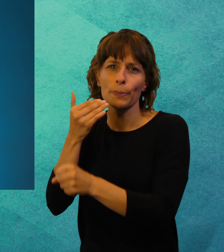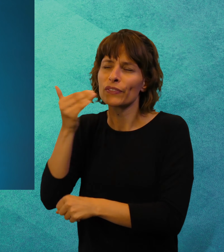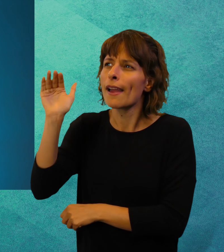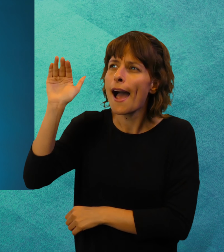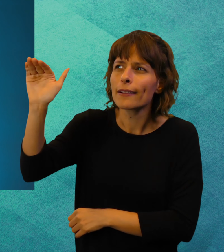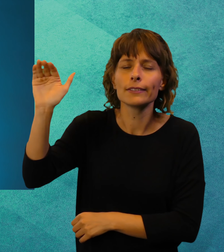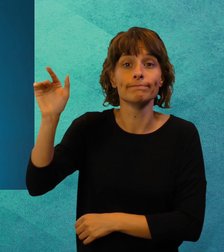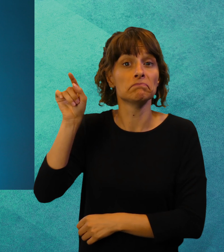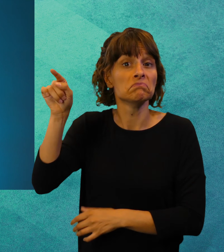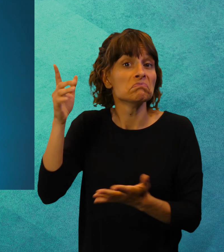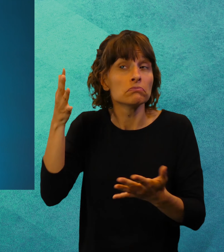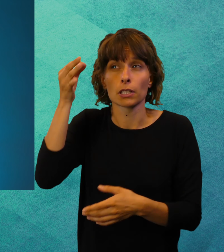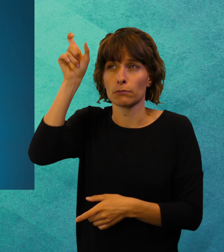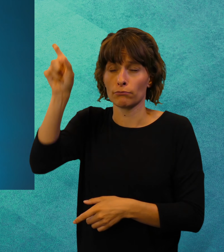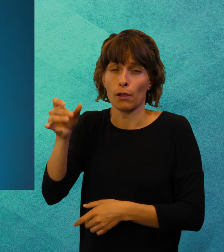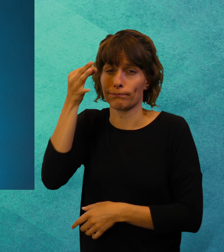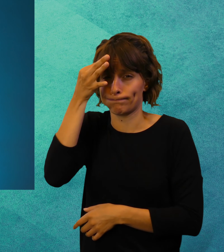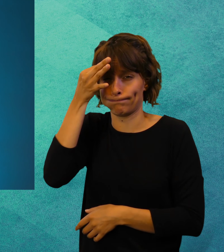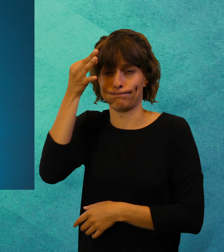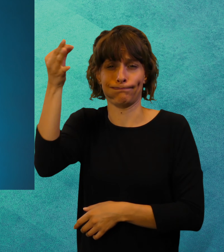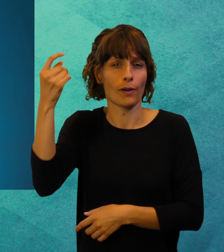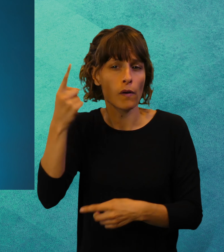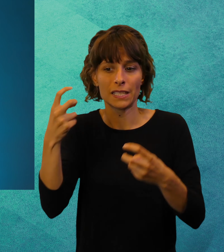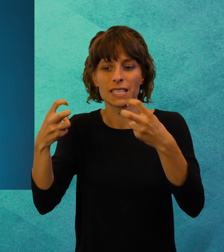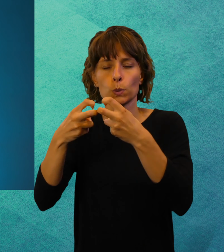te helpen. Die heel veel manieren weten waarop mensen geholpen kunnen worden bij die dingen